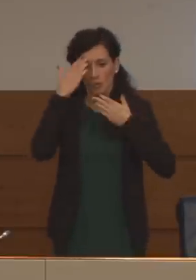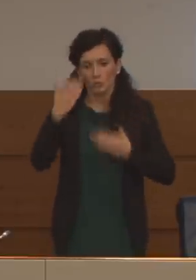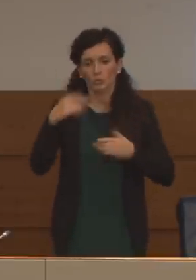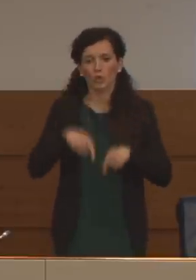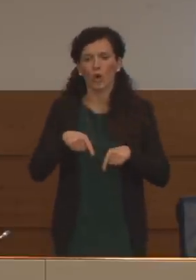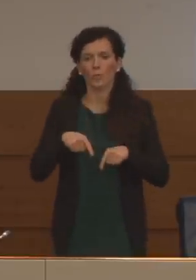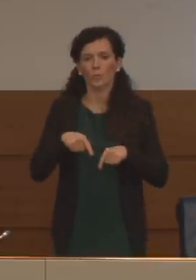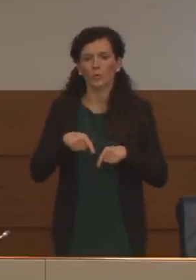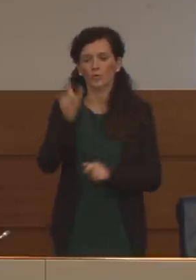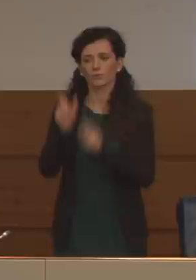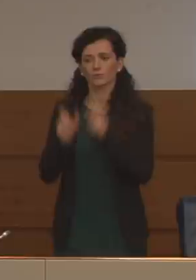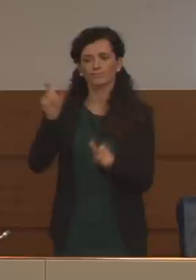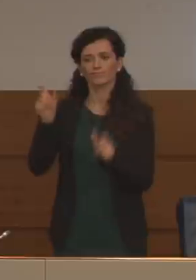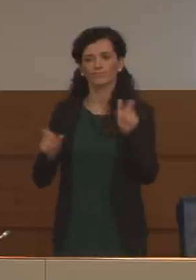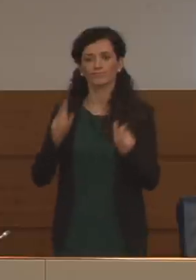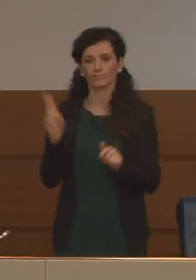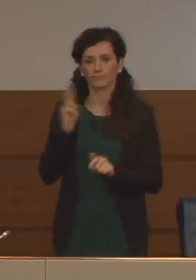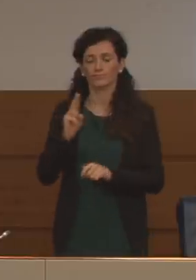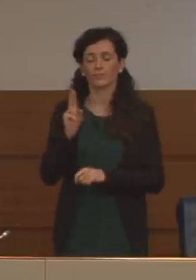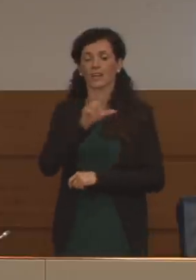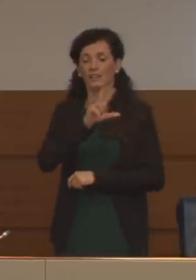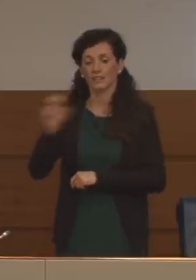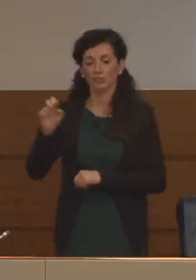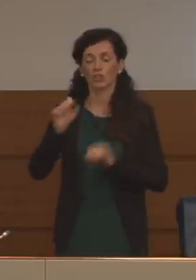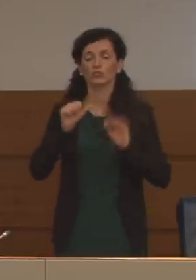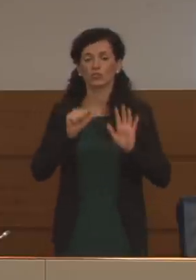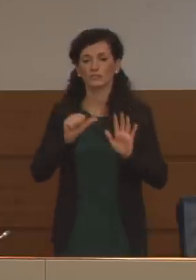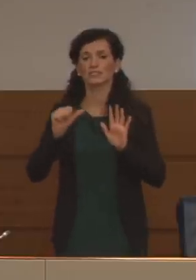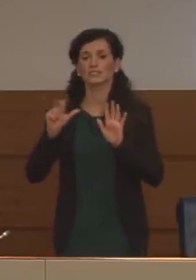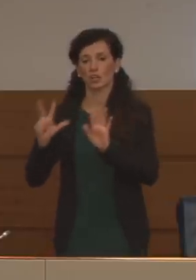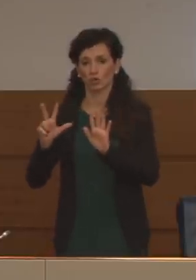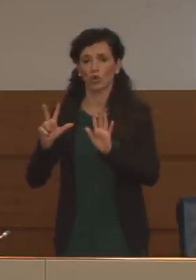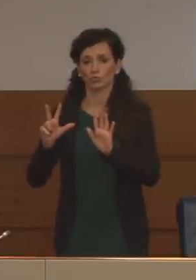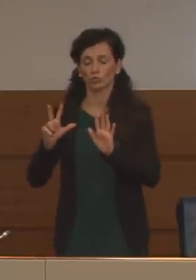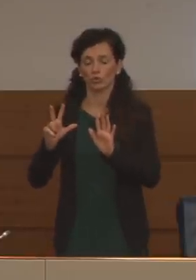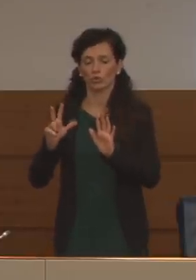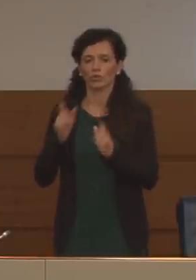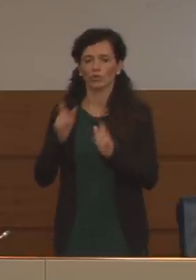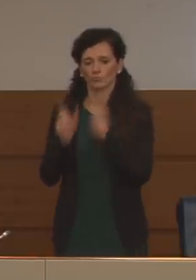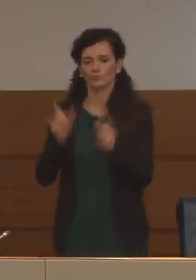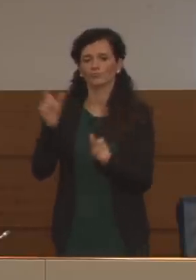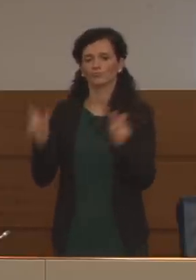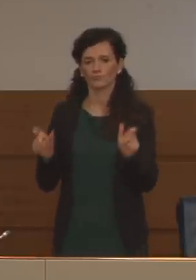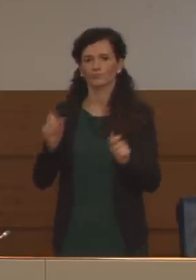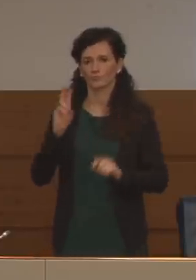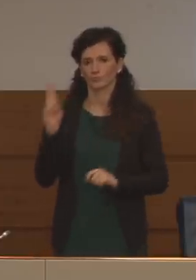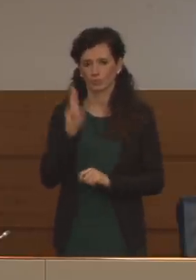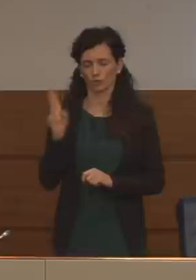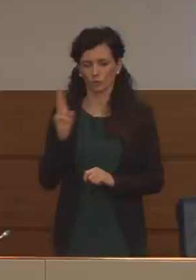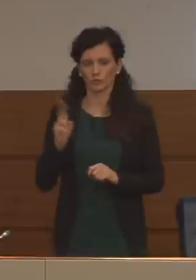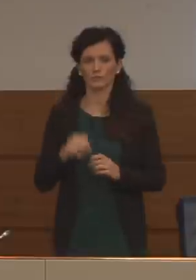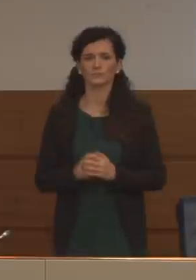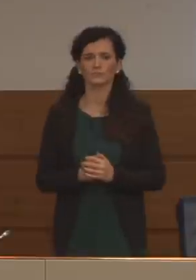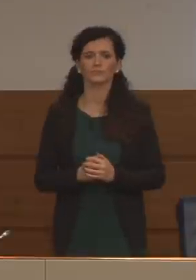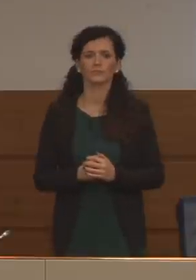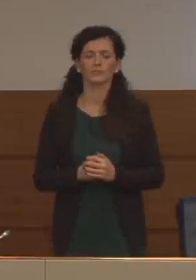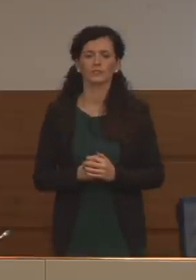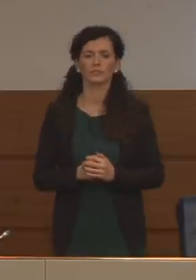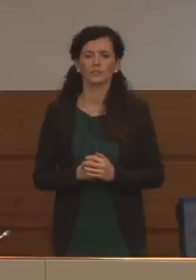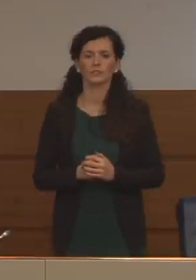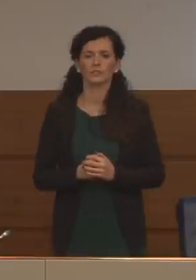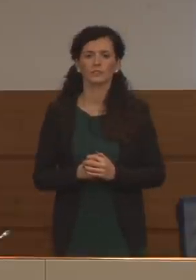numero di deceduti di 368 nuovi deceduti, per quanto riguarda l'attività della